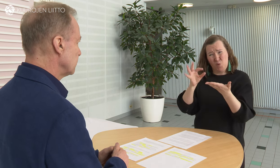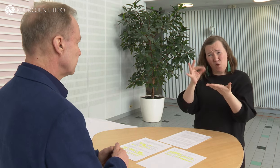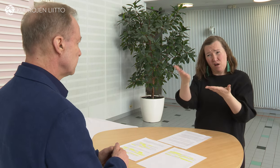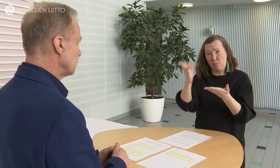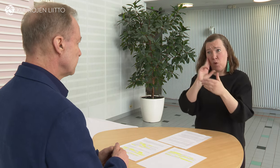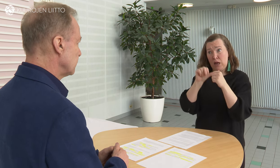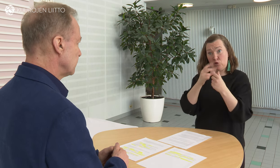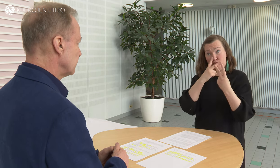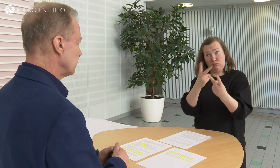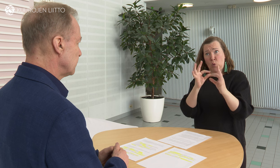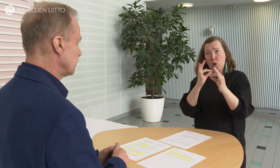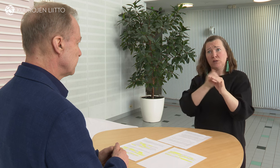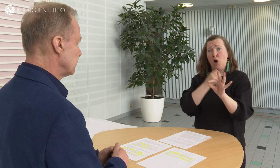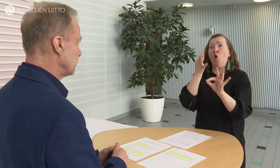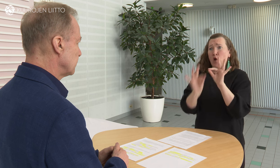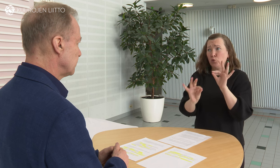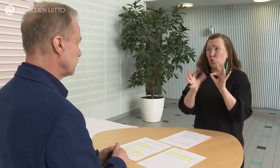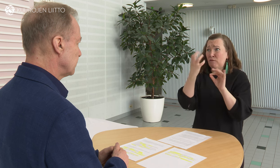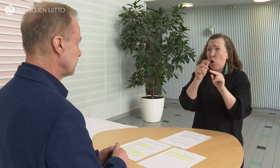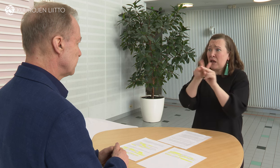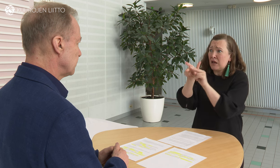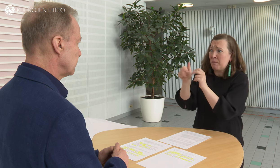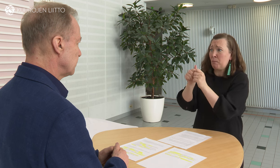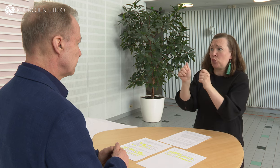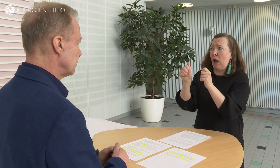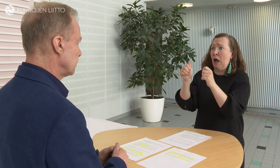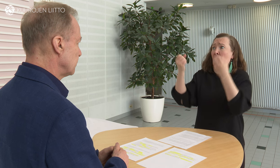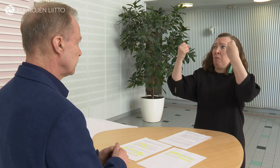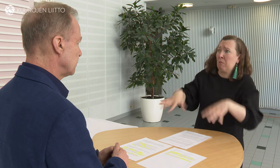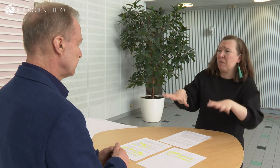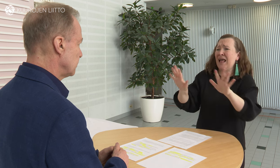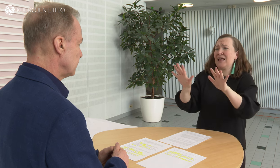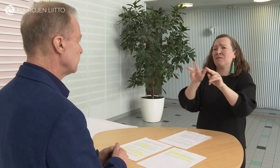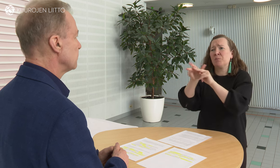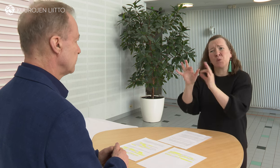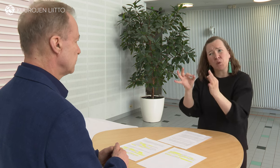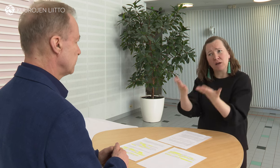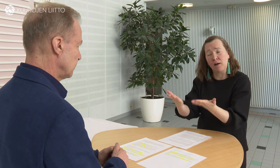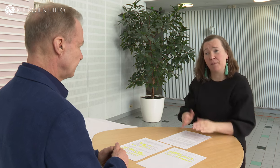Miten Kuurojen Liitto näkisi tämän onnistuvan?